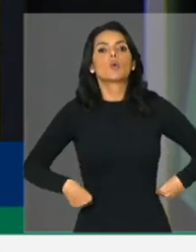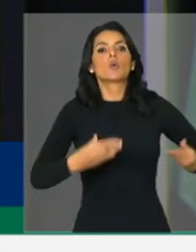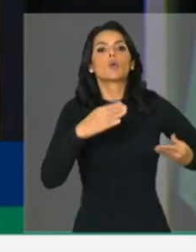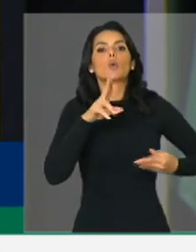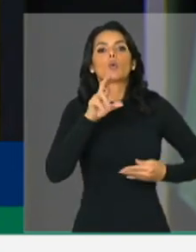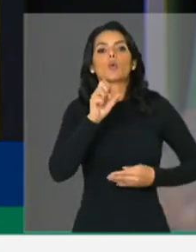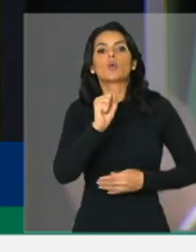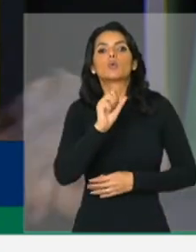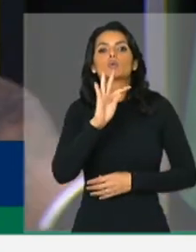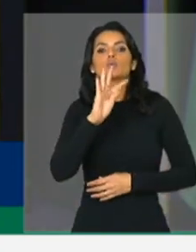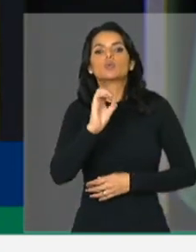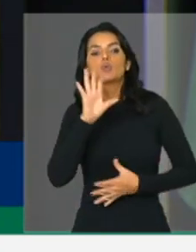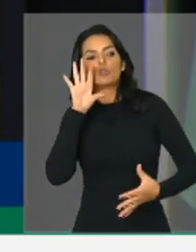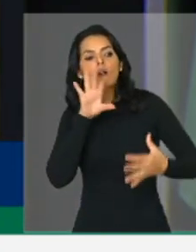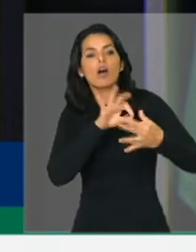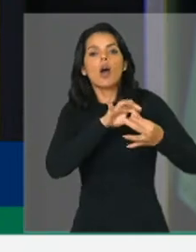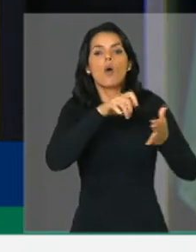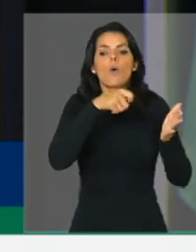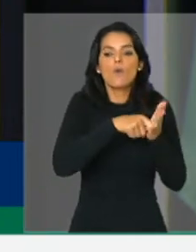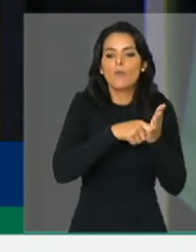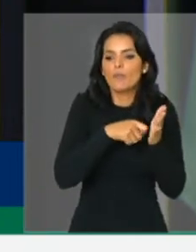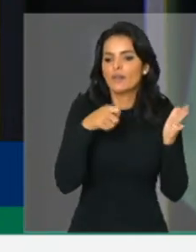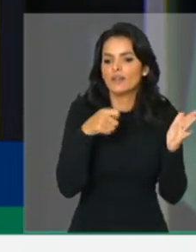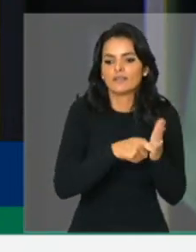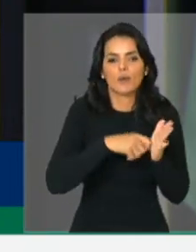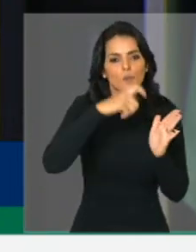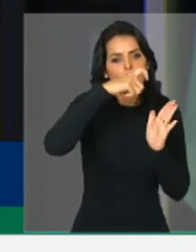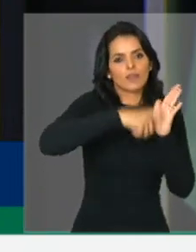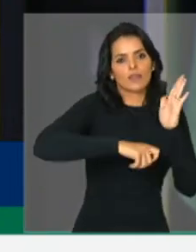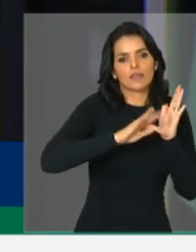DE CUSTO, NÃO É DE VALOR SOBRE OS NOSSOS PRODUTOS E SERVIÇOS PORQUE TEMOS O PIOR SISTEMA TRIBUTÁRIO DO MUNDO,